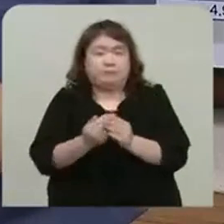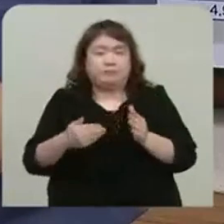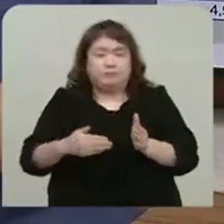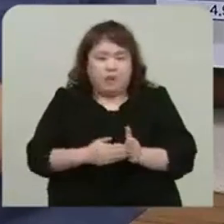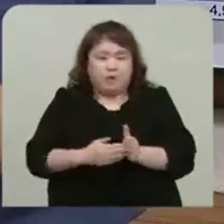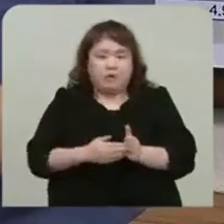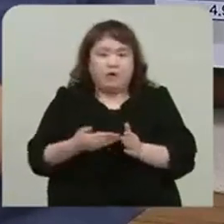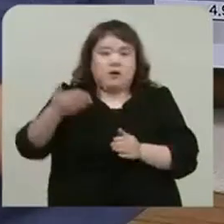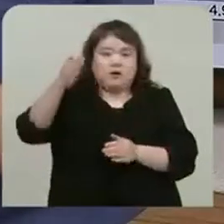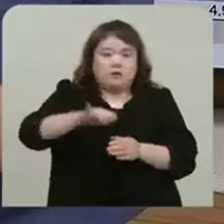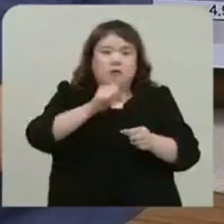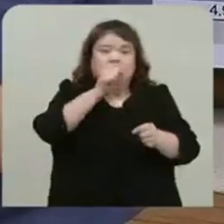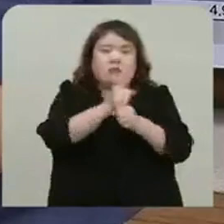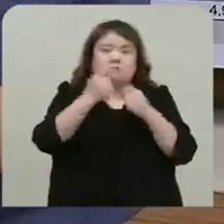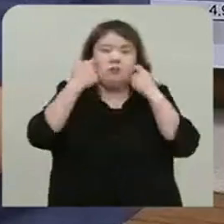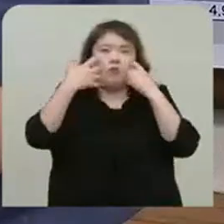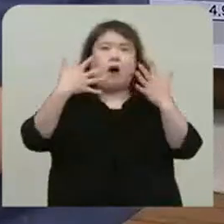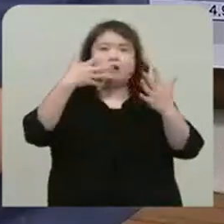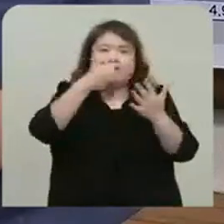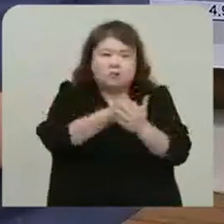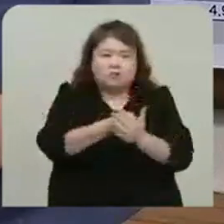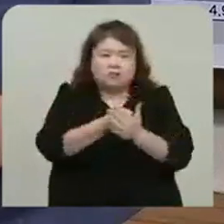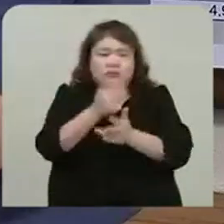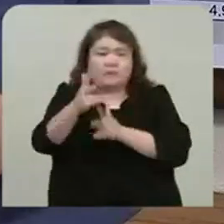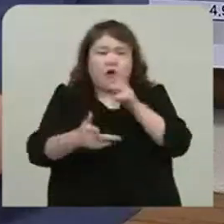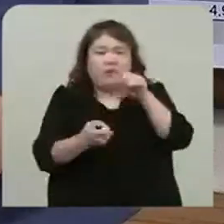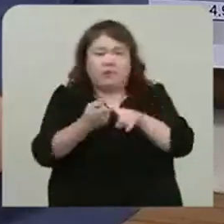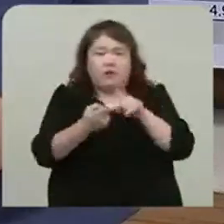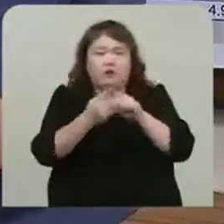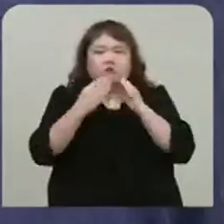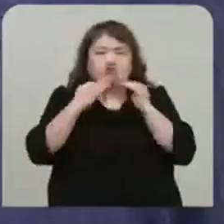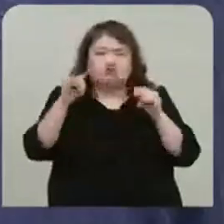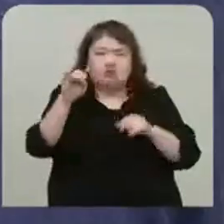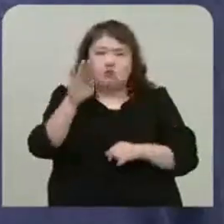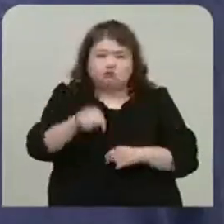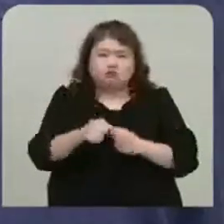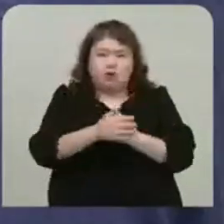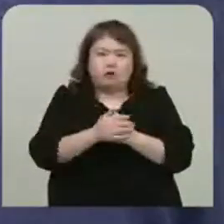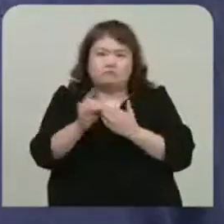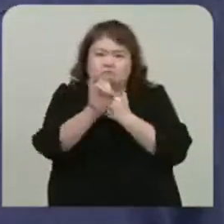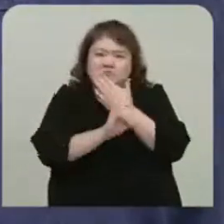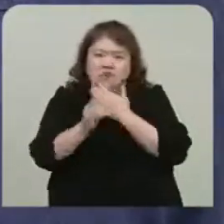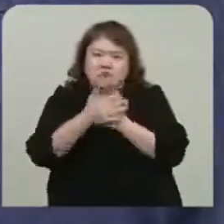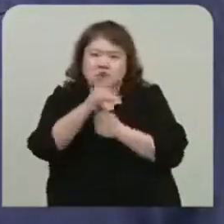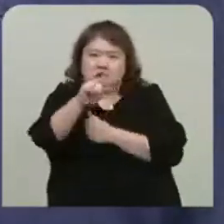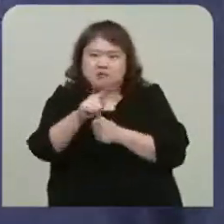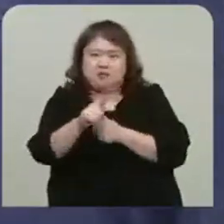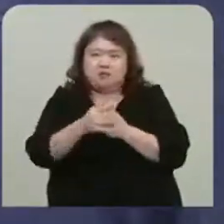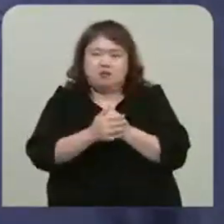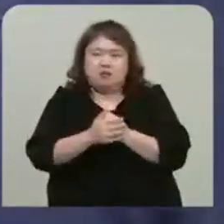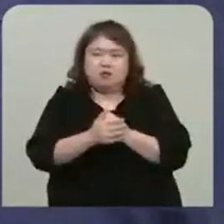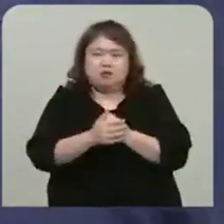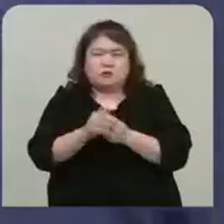그런데 이미 확정된 사업을 국토 부가 딴지를 걸며 국책사업 체계 의 근간마저 흔들고 나선 겁니다.